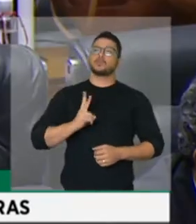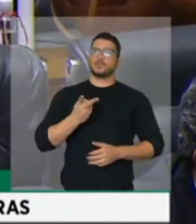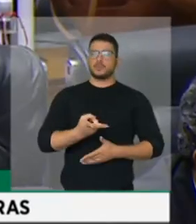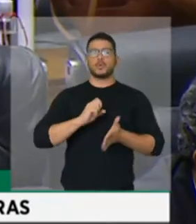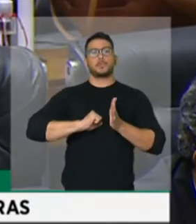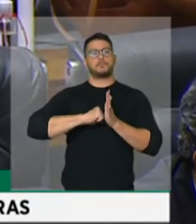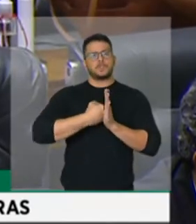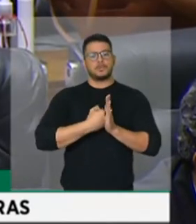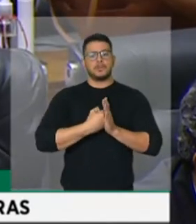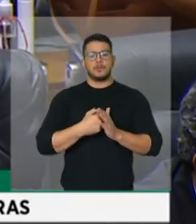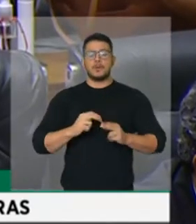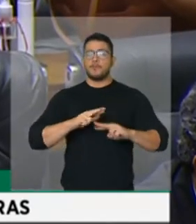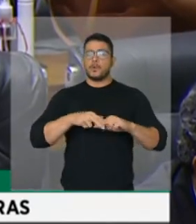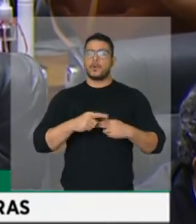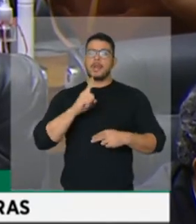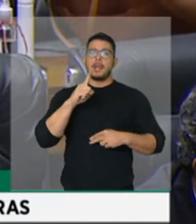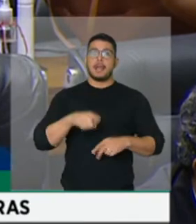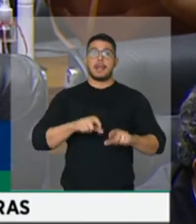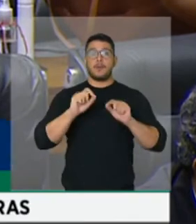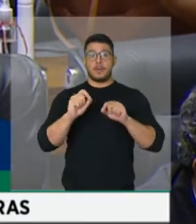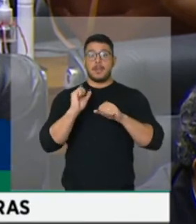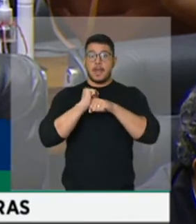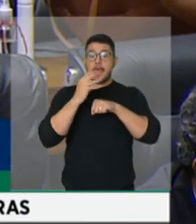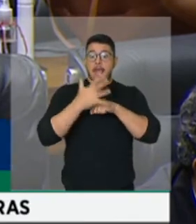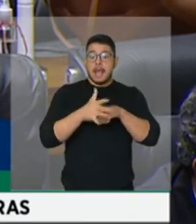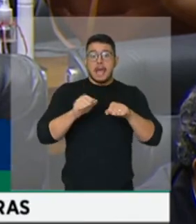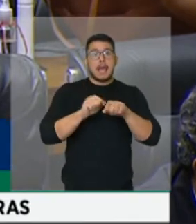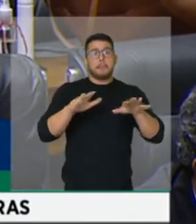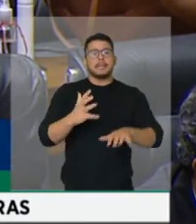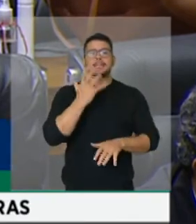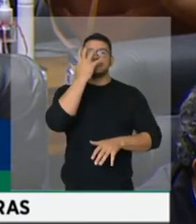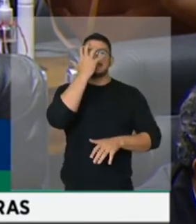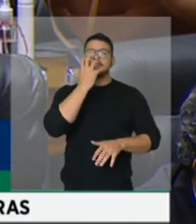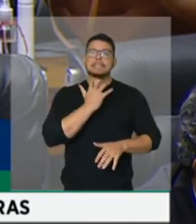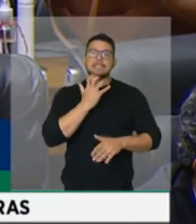QUE NORMALMENTE ESSA ENERGIA... [PRESIDENTE]: COMO ORIENTA A OPOSIÇÃO? [DEPUTADO]: A OPOSIÇÃO, PRESIDENTE, ESTÁ